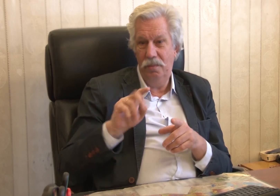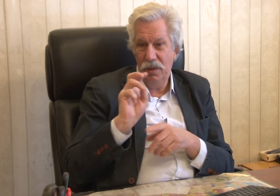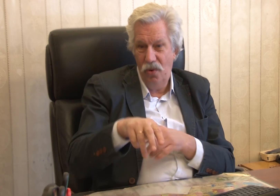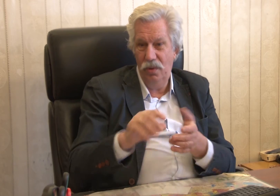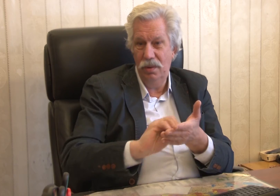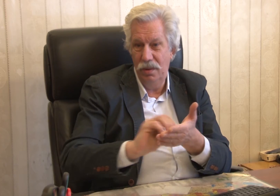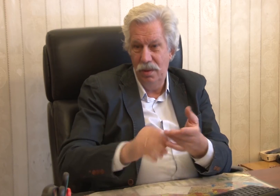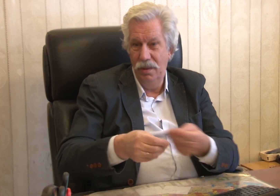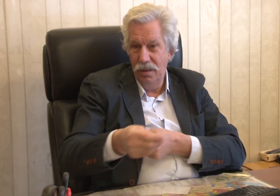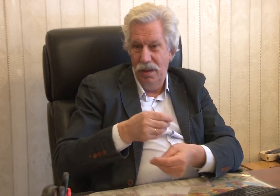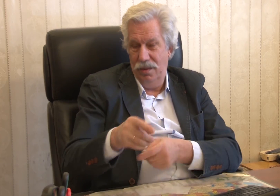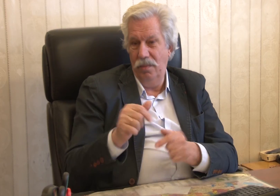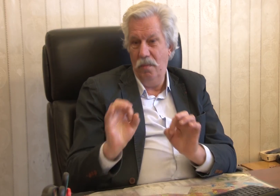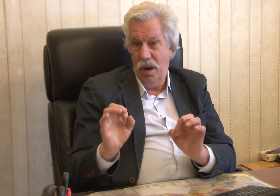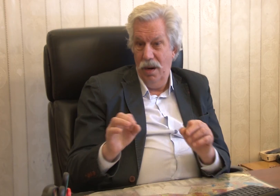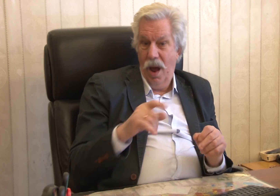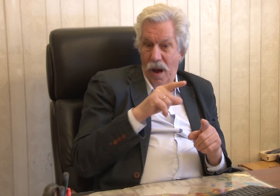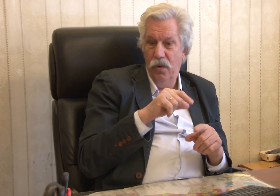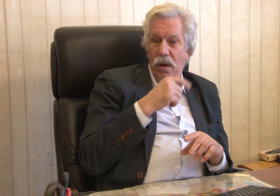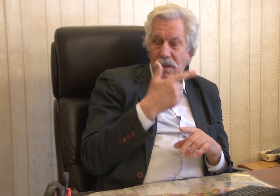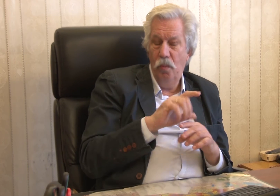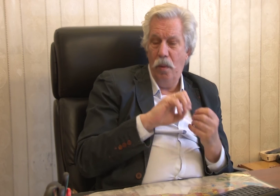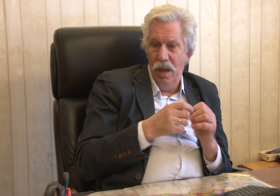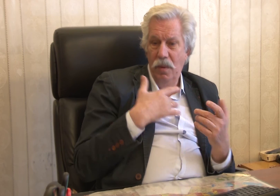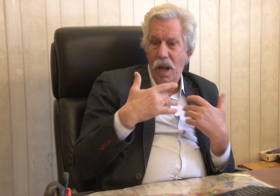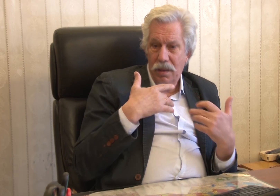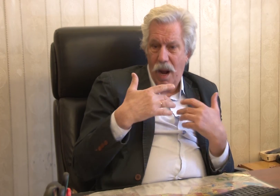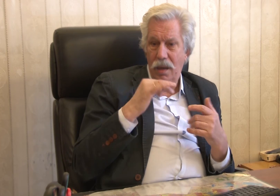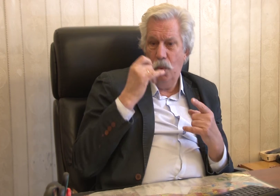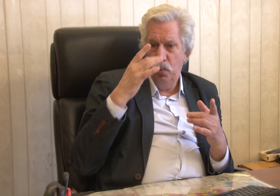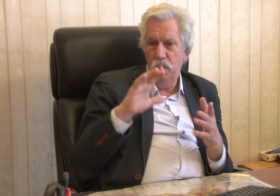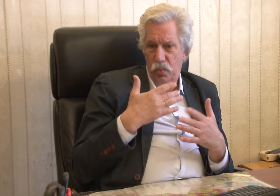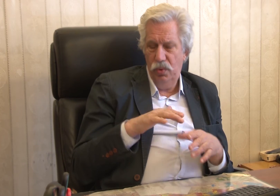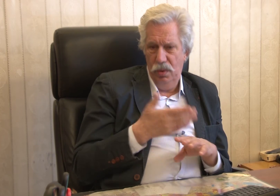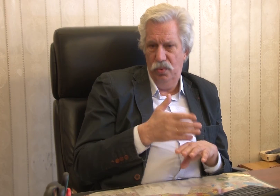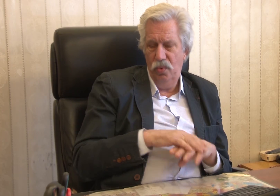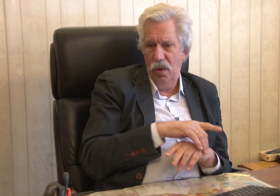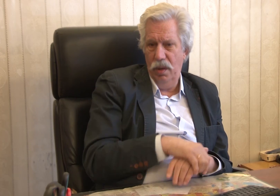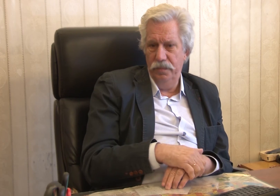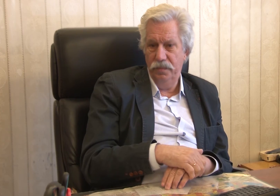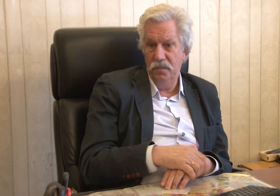они могут общаться с помощью ручки и бумаги. А в других учреждениях проблемы, там ситуация тяжелая.